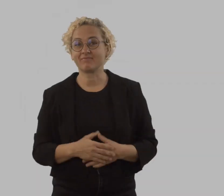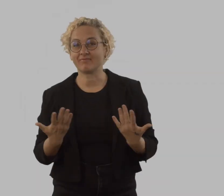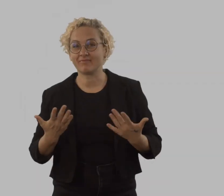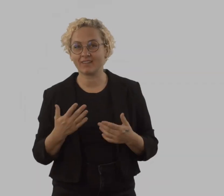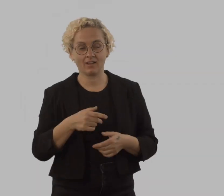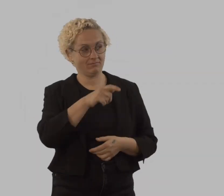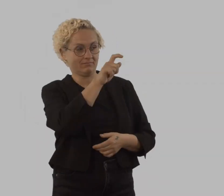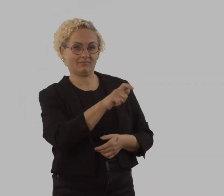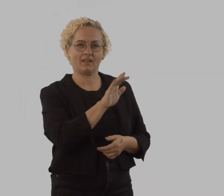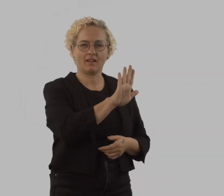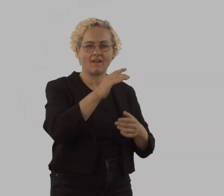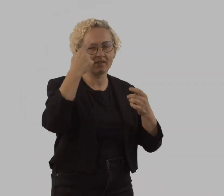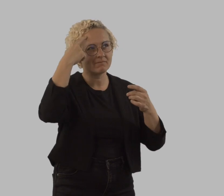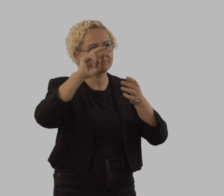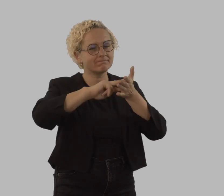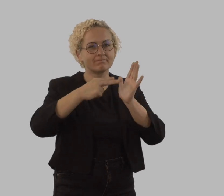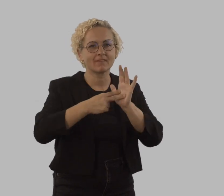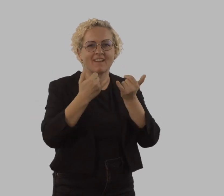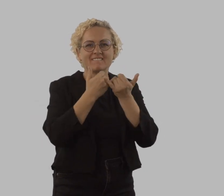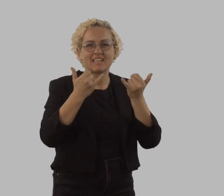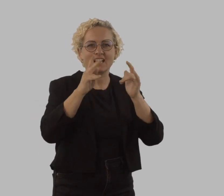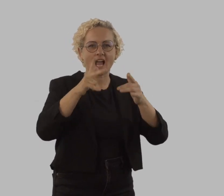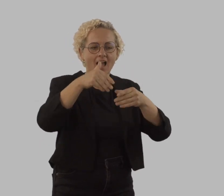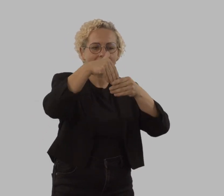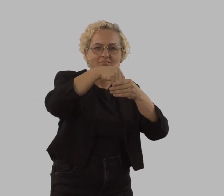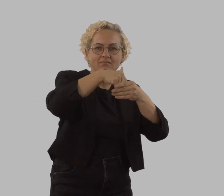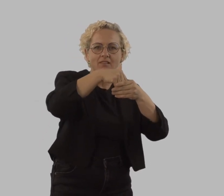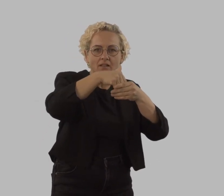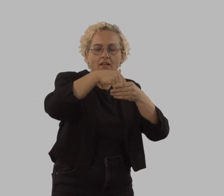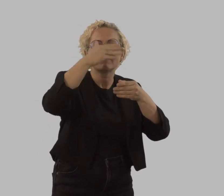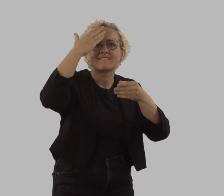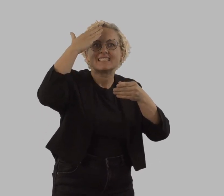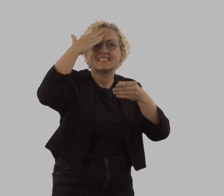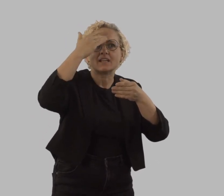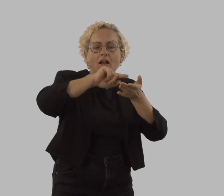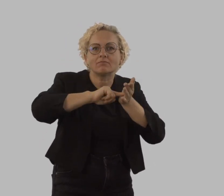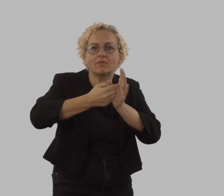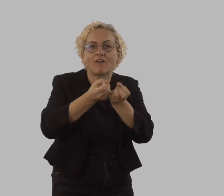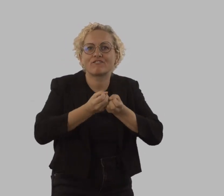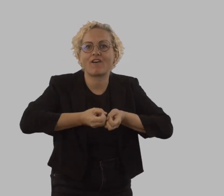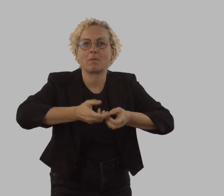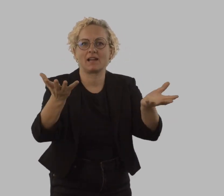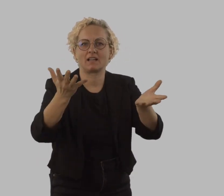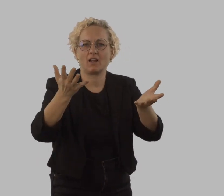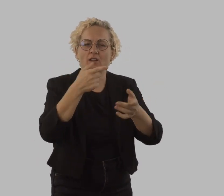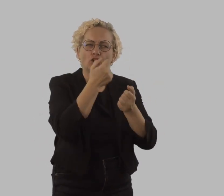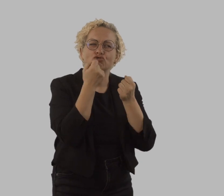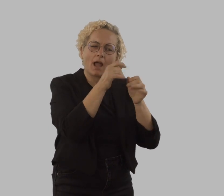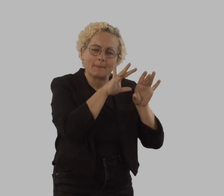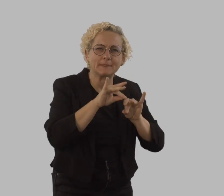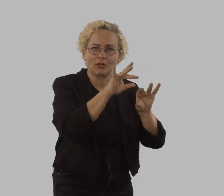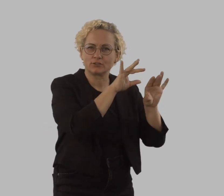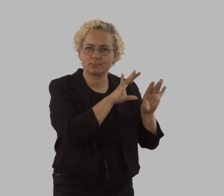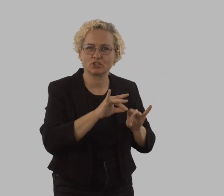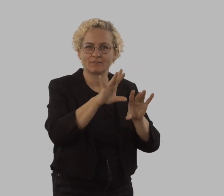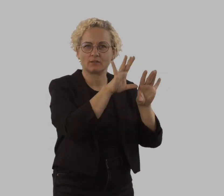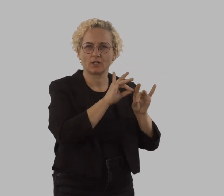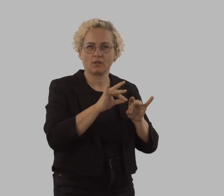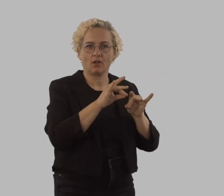Er hat sich sehr stark mit dem Vermitteln von Wissen beschäftigt.